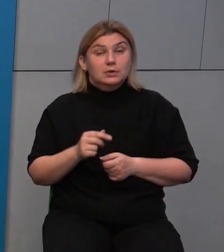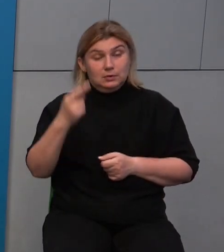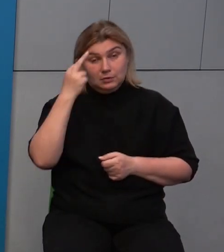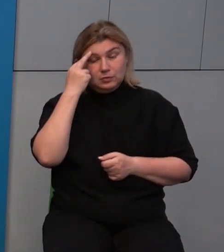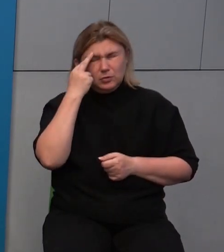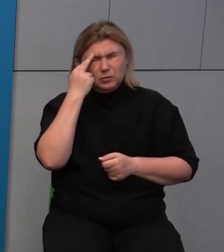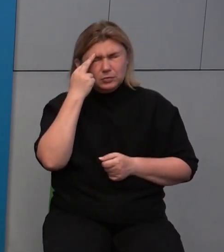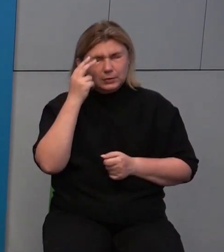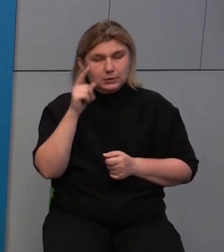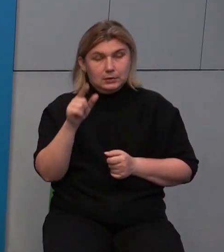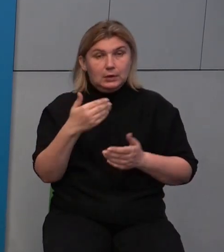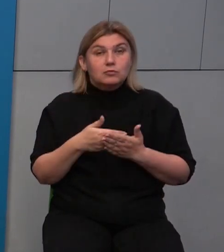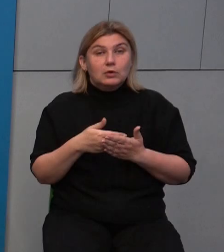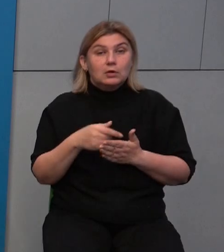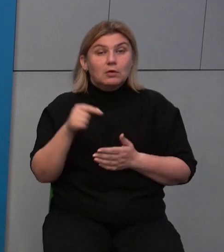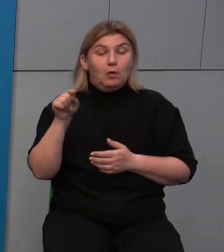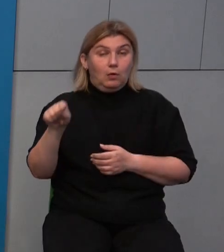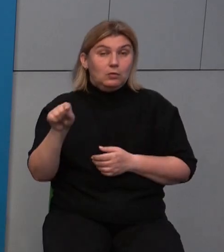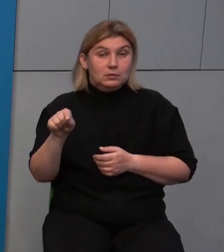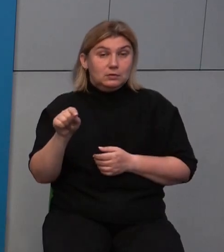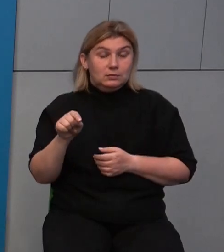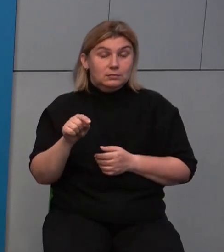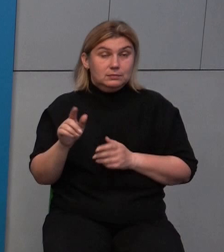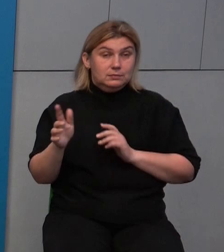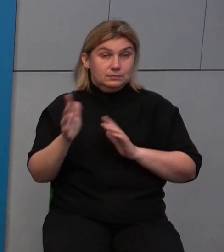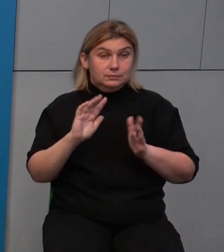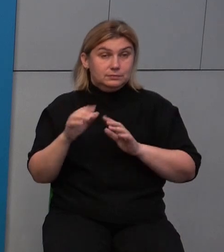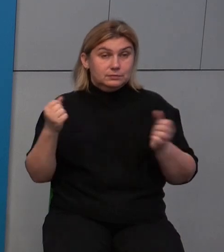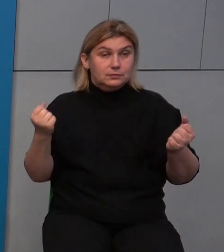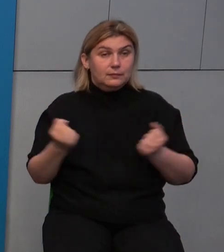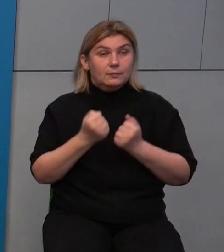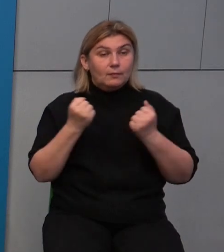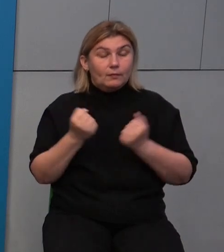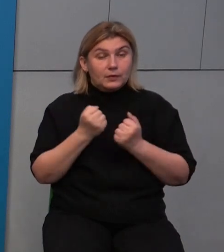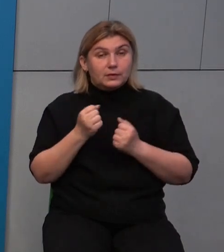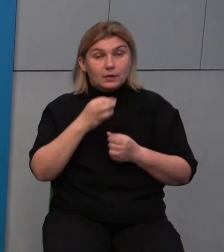żeby zrozumieć, dlaczego [przesłuch] starał się to z jednej strony opowiedzieć.